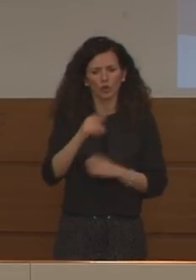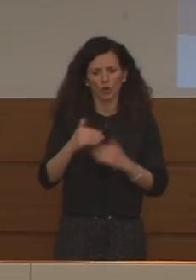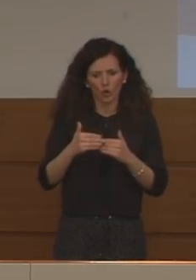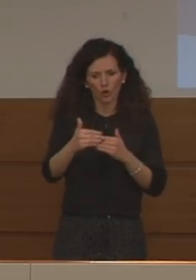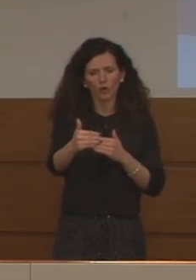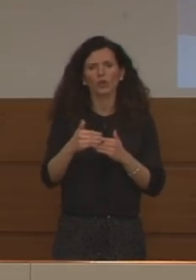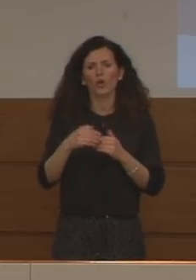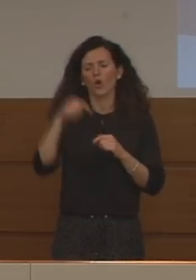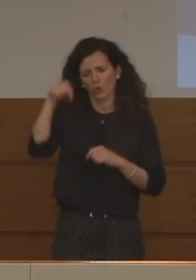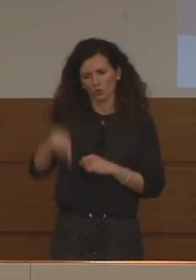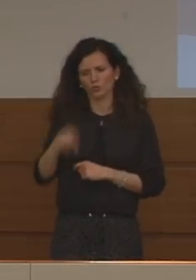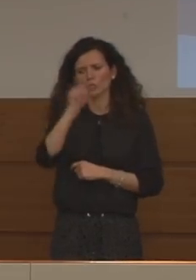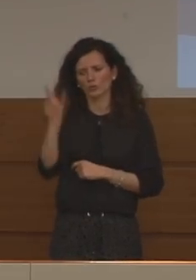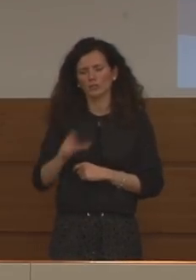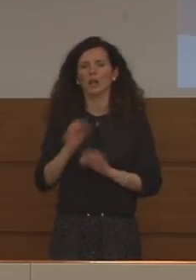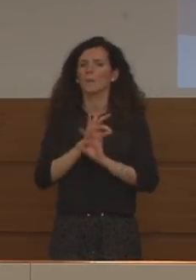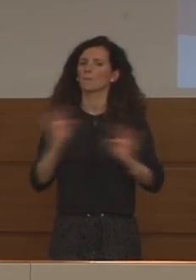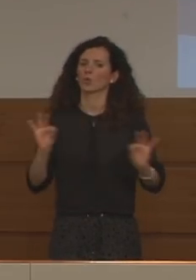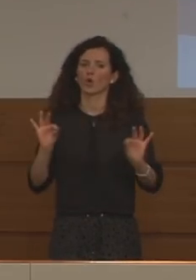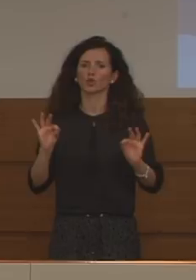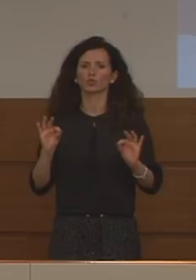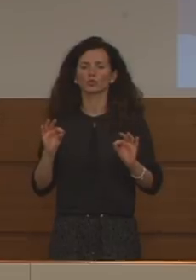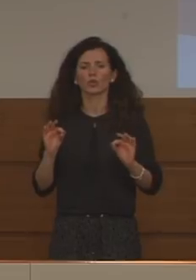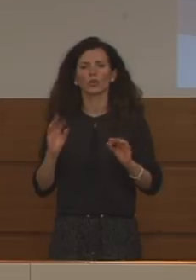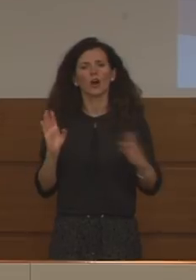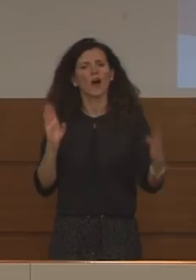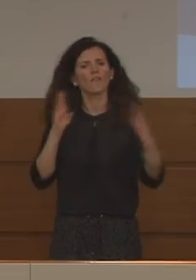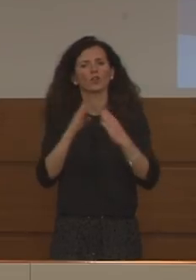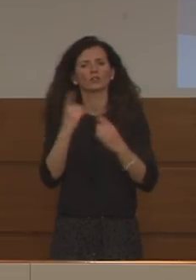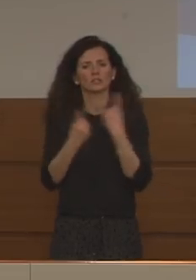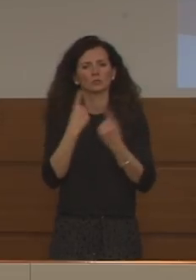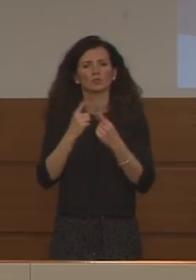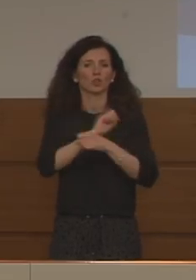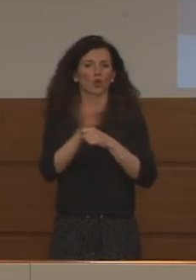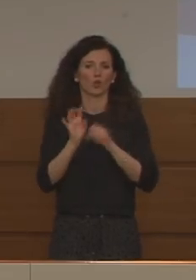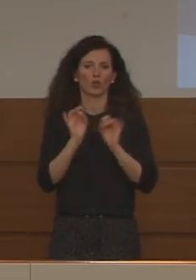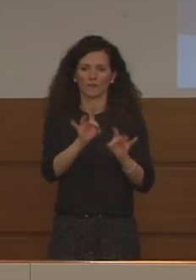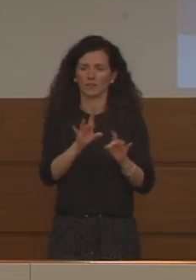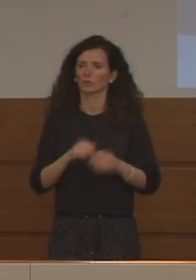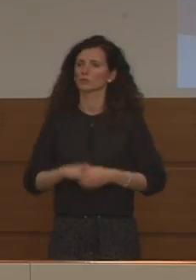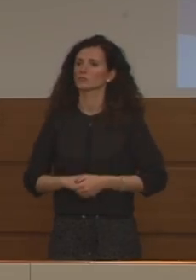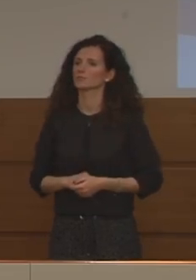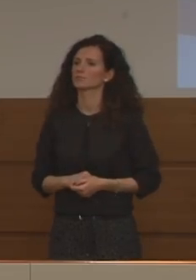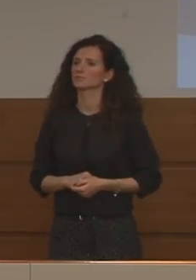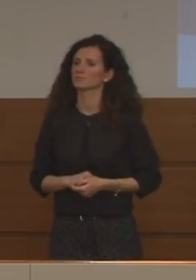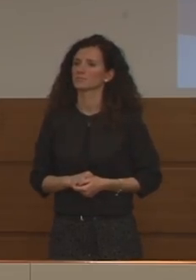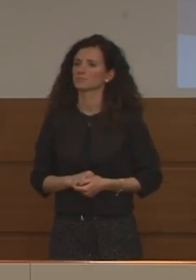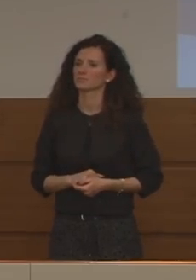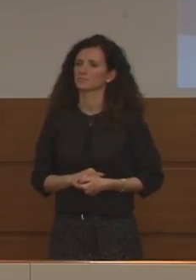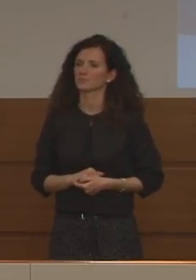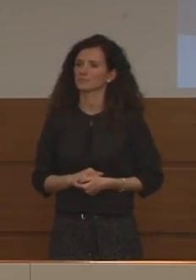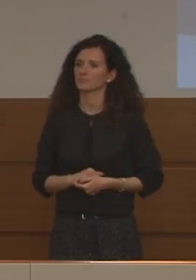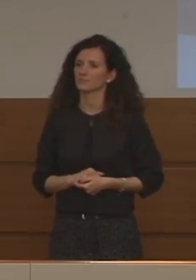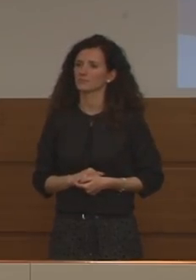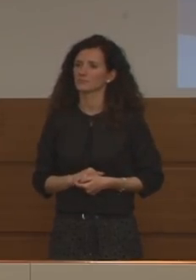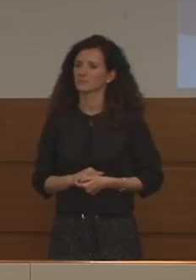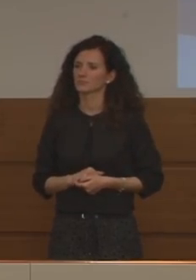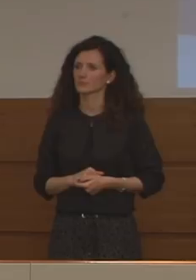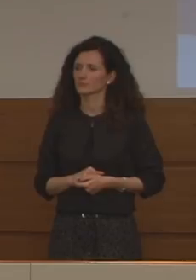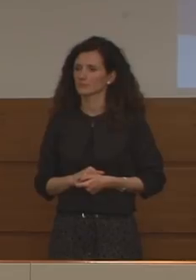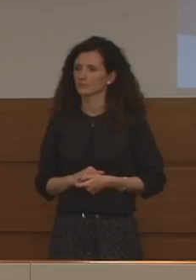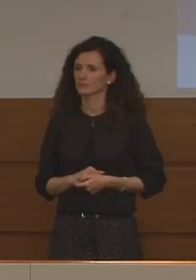la capacità di risposta e di contrasto al coronavirus. Romana Ranucci, agenzia